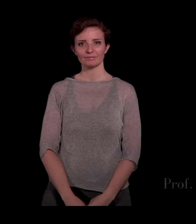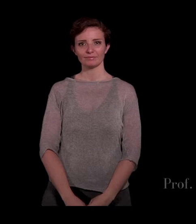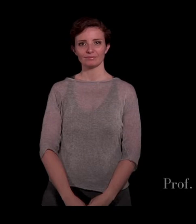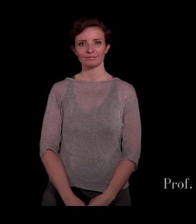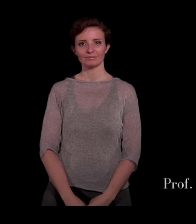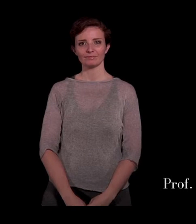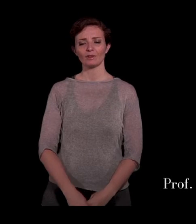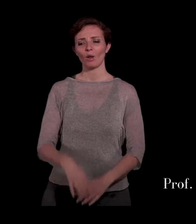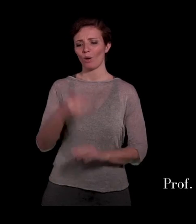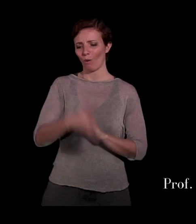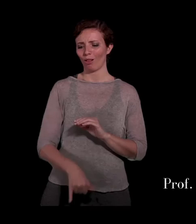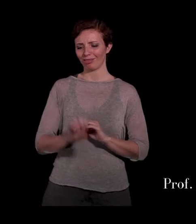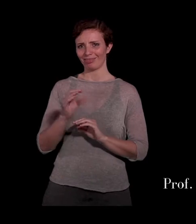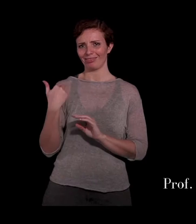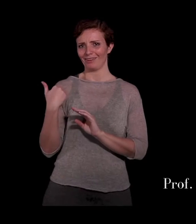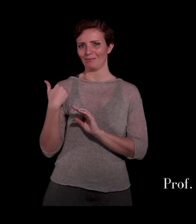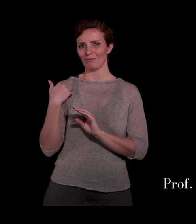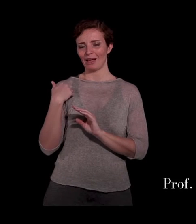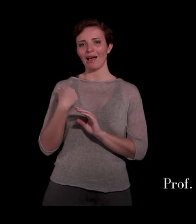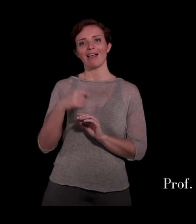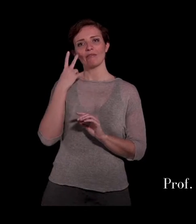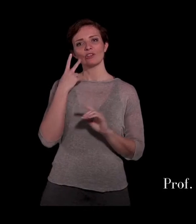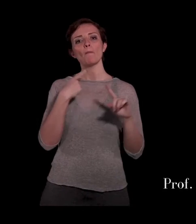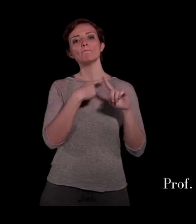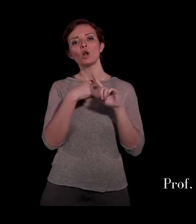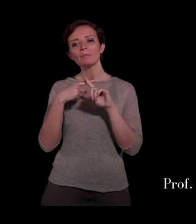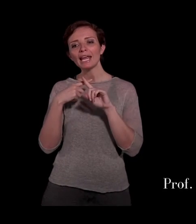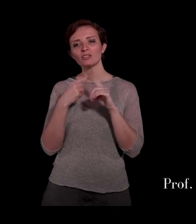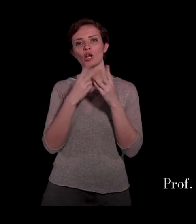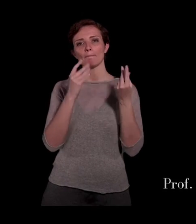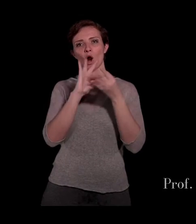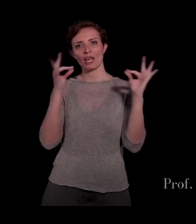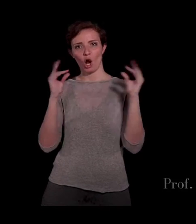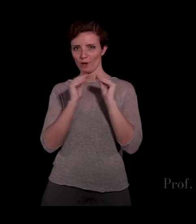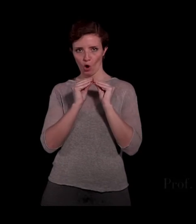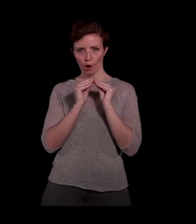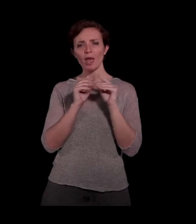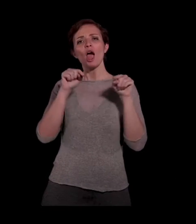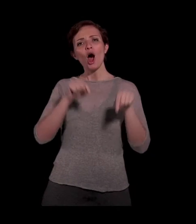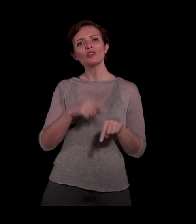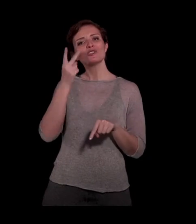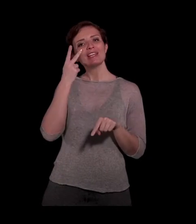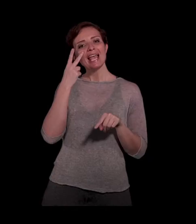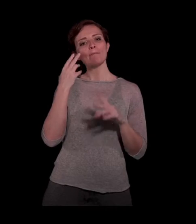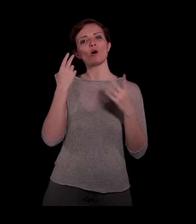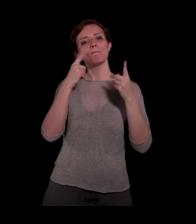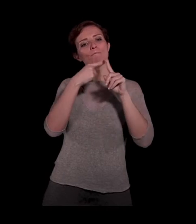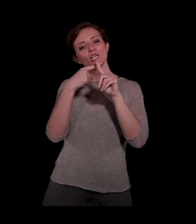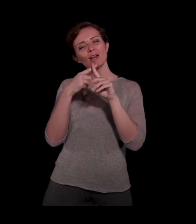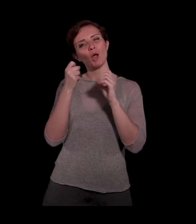Nella scorsa lezione abbiamo visto la moltiplicazione tra i polinomi. Ora vediamo delle moltiplicazioni che prendono il nome di prodotti notevoli.